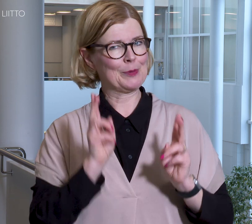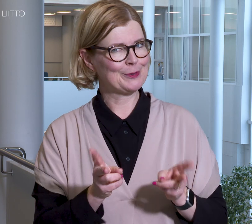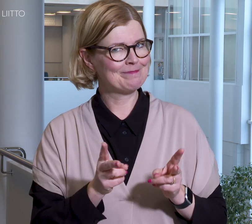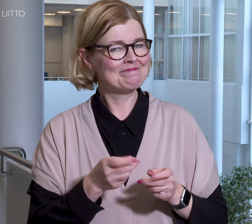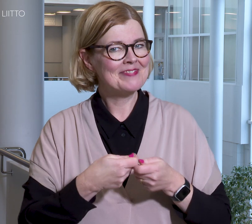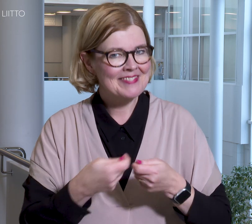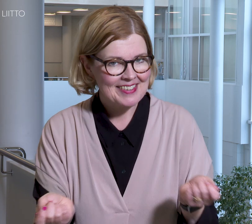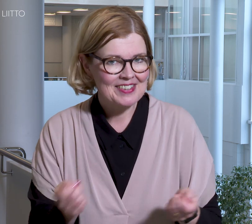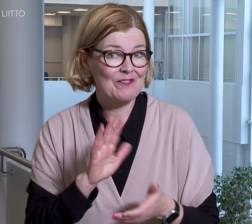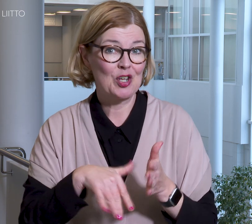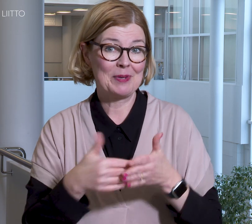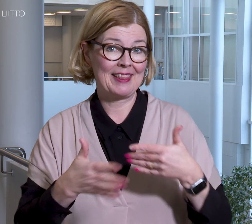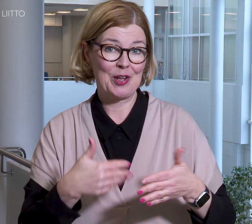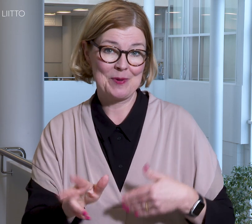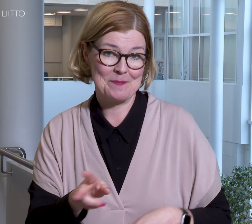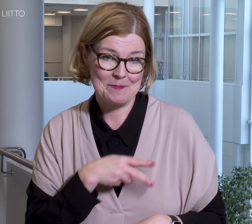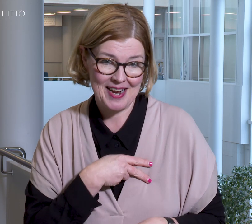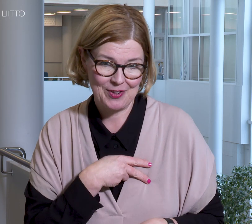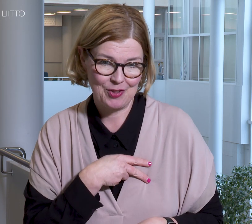Tilaisuudessa julkistetaan myös tunnustuspalkinto vuoden viittomakieliteosta 2023!